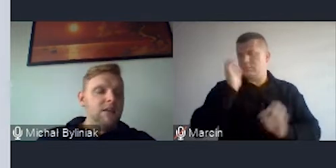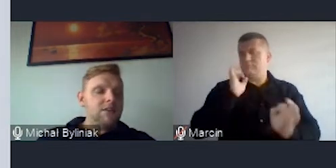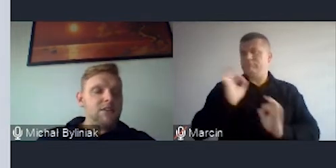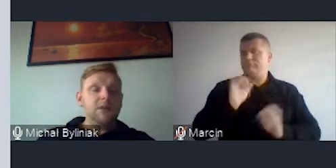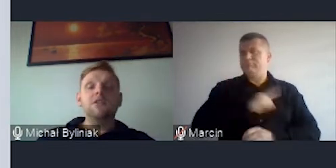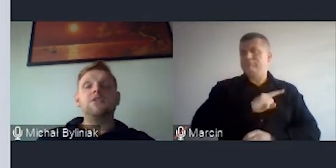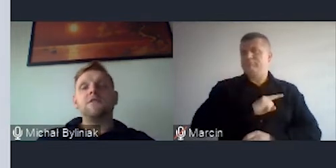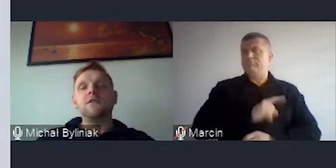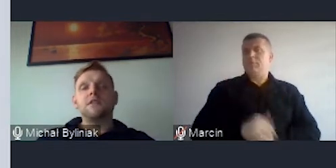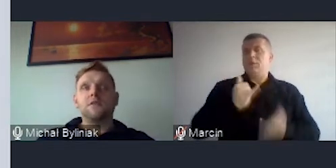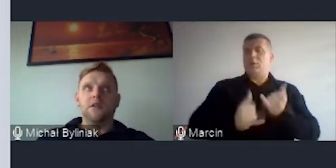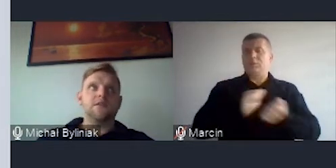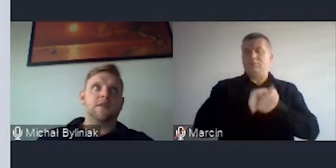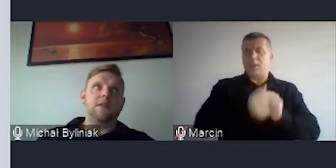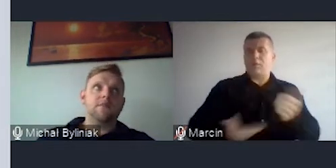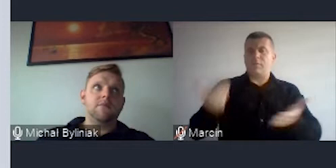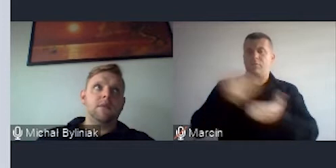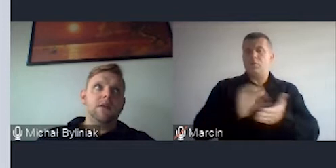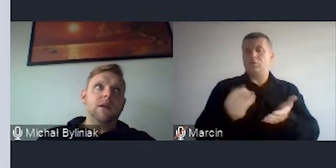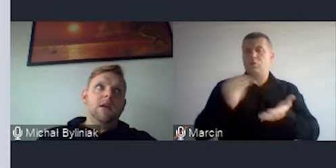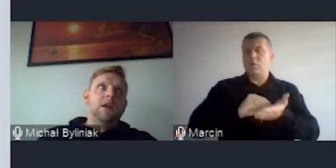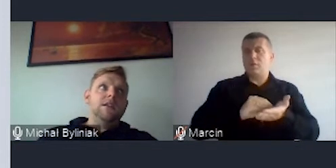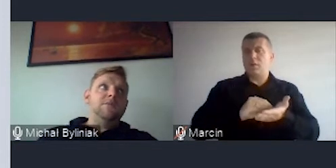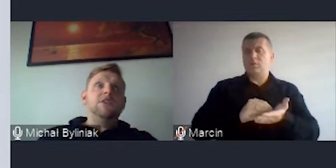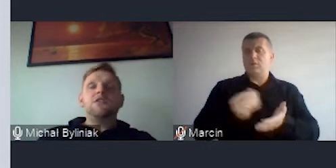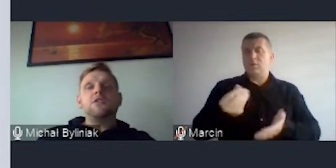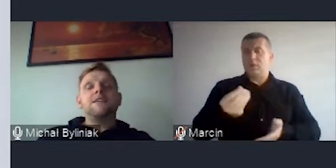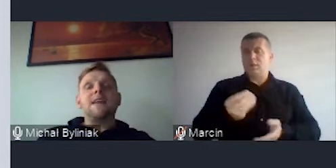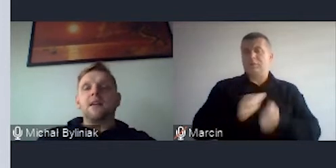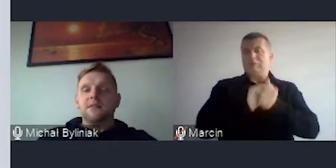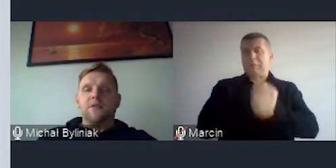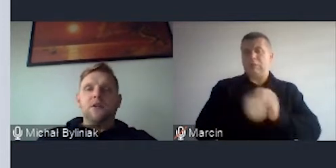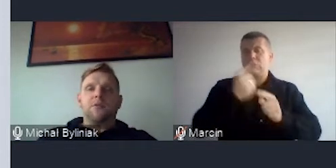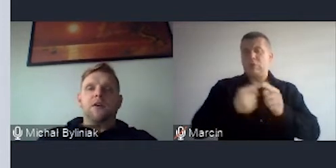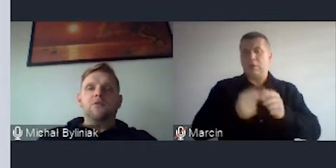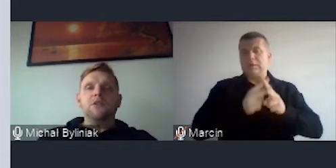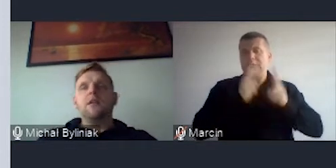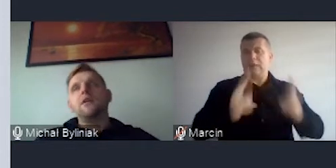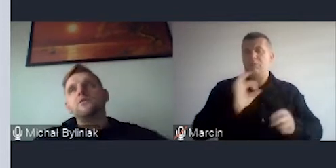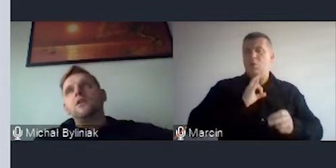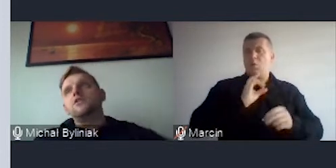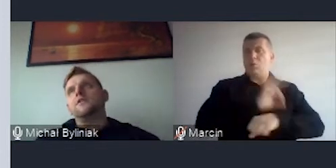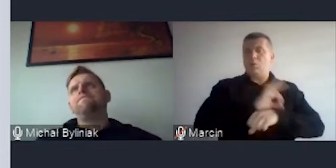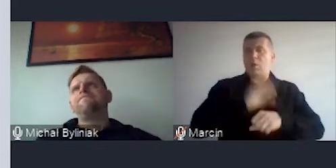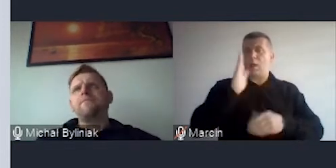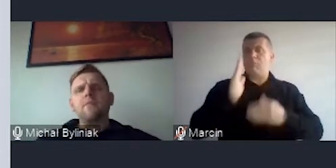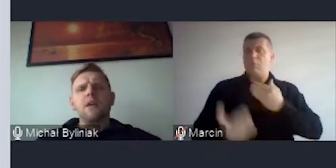Jeśli zmieniliście wniosek o dofinansowanie, zmieniliście trochę zakres swojego projektu i nagle okazuje się,